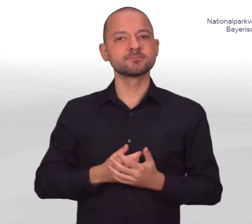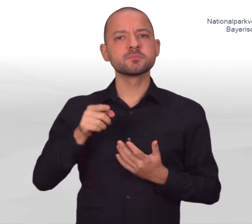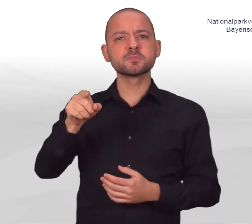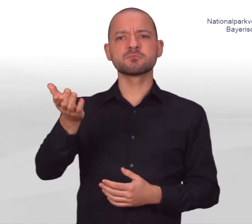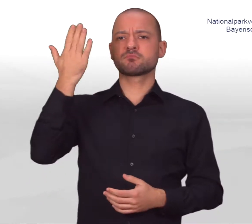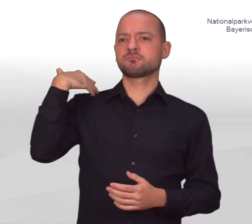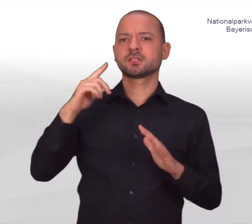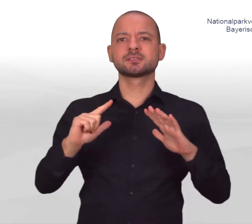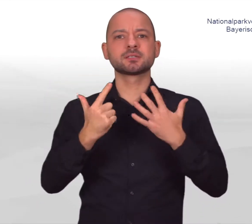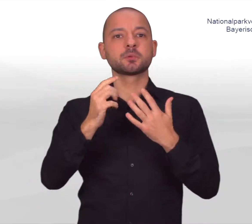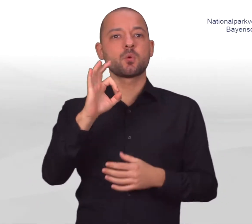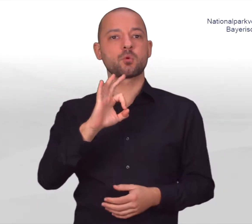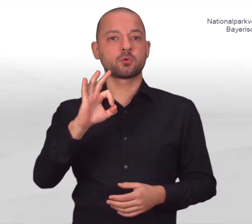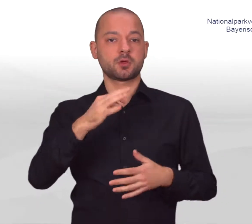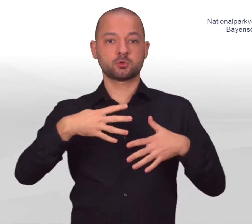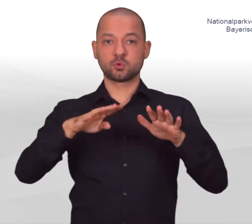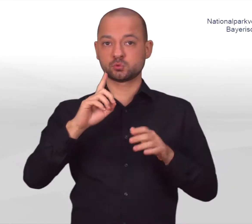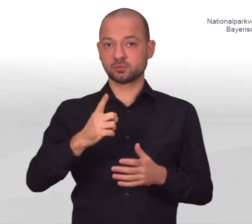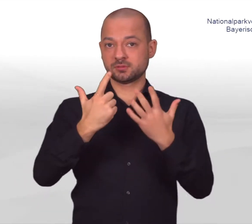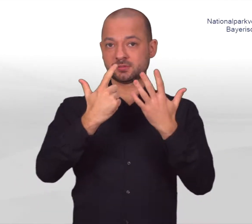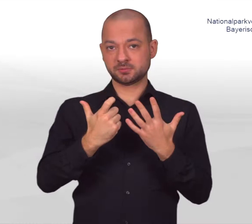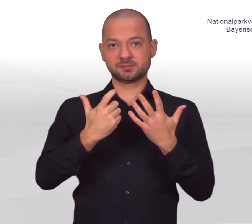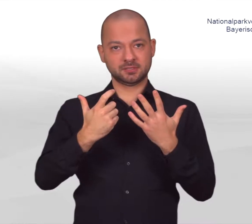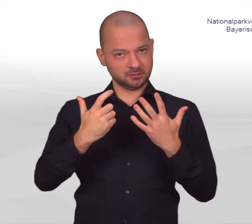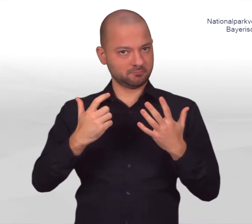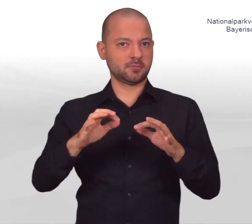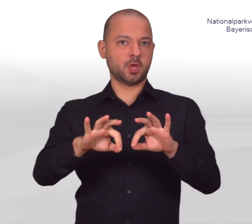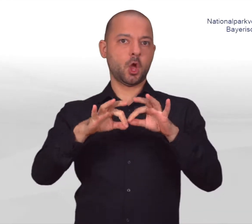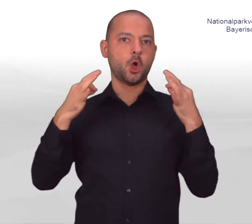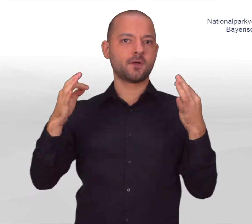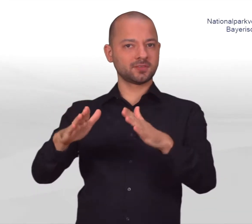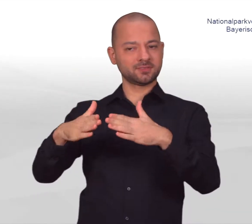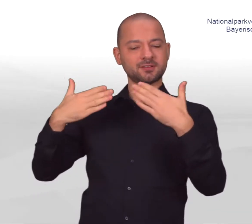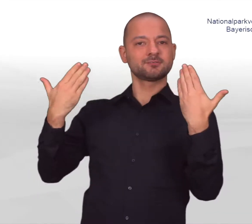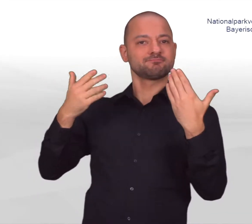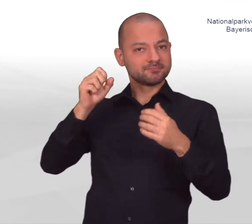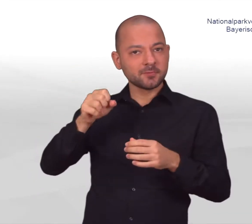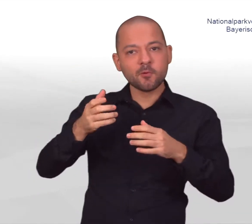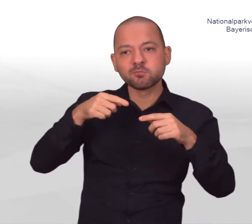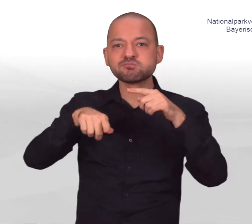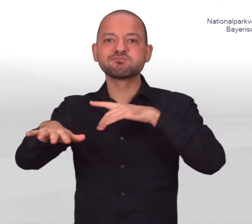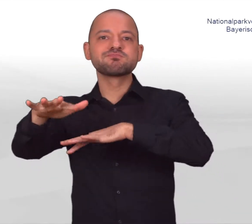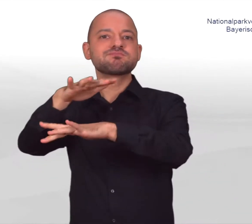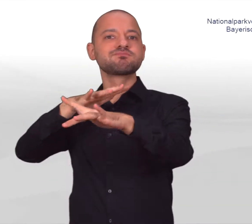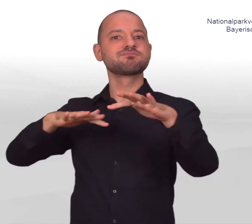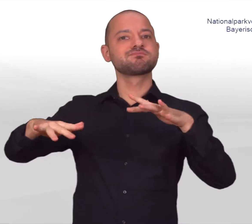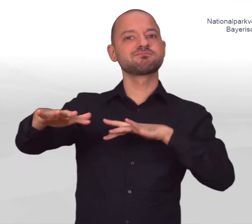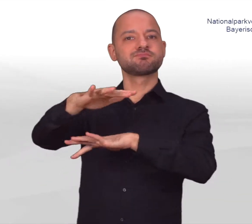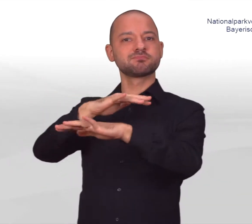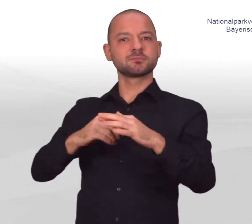und wurde am 7. Oktober 1970 eröffnet.